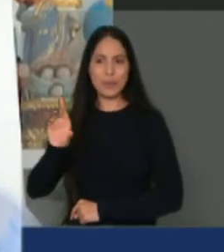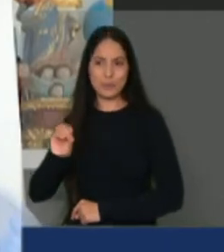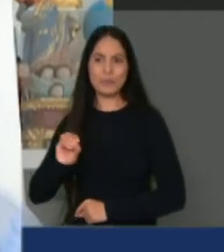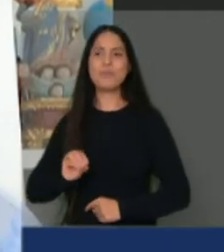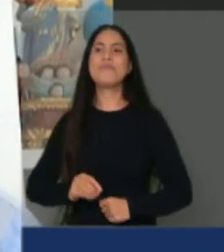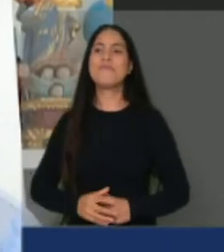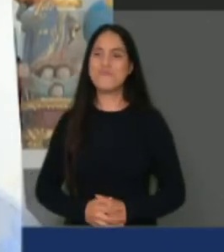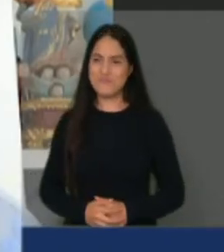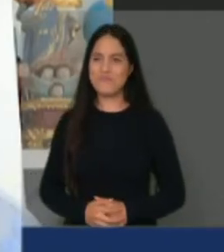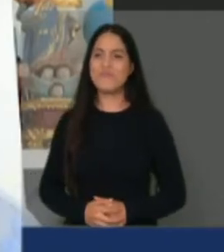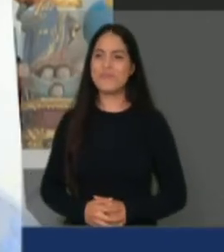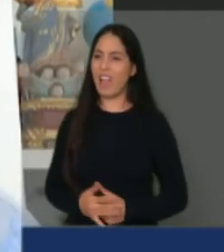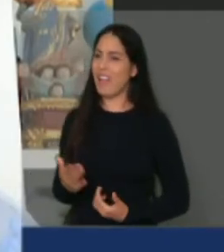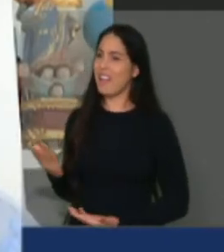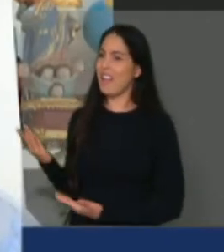GRANDE PADRE CÍ CERO, E DIANTE DA POSTURA LIBERTADORA